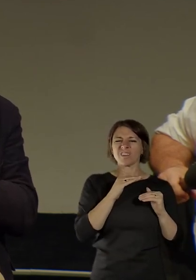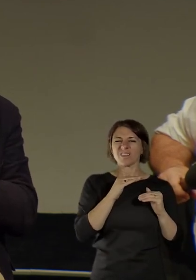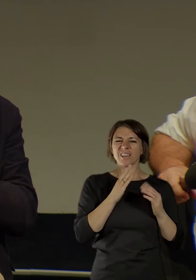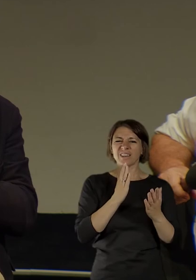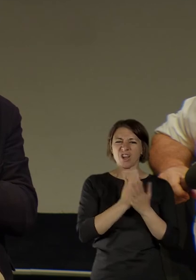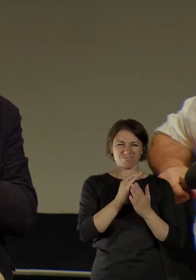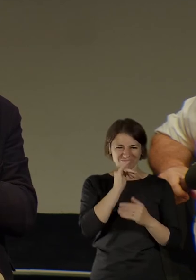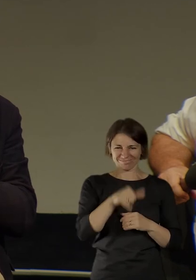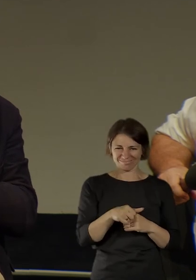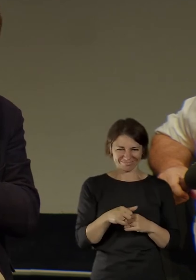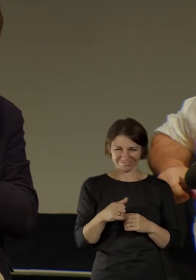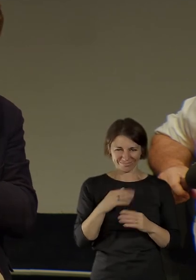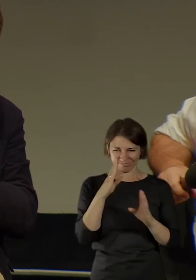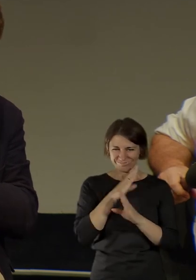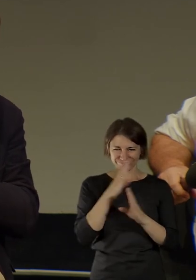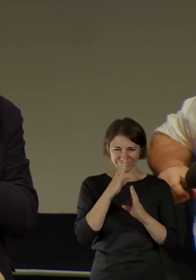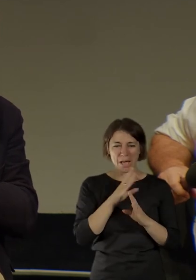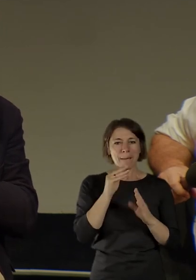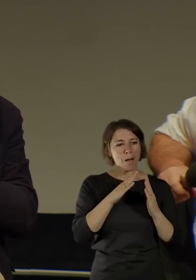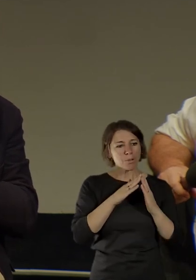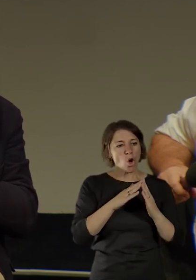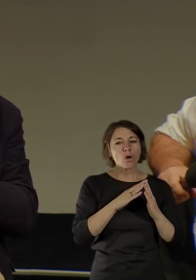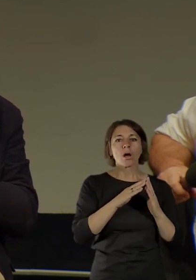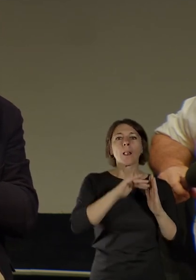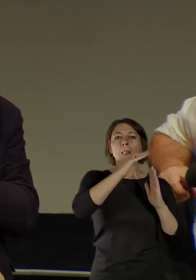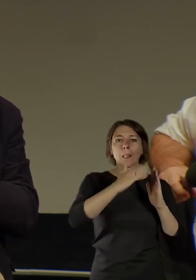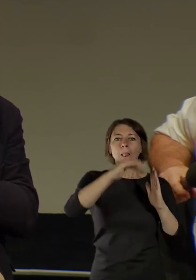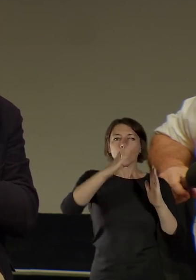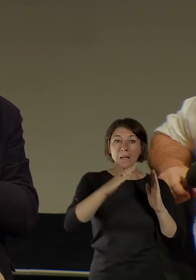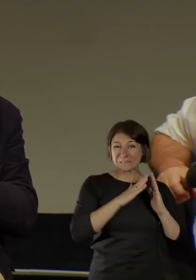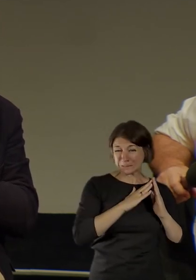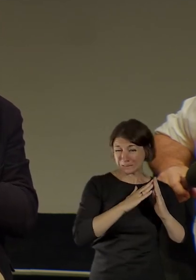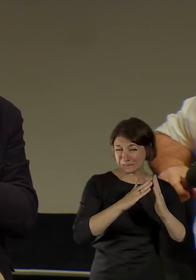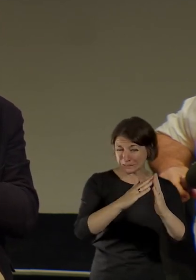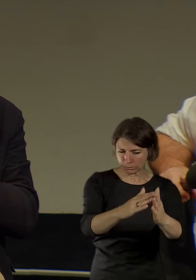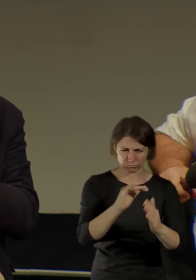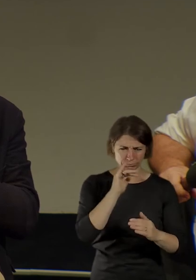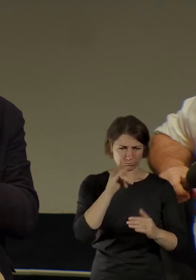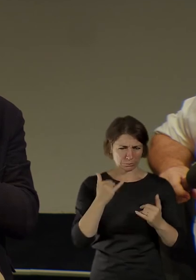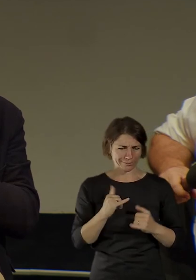že i v rámci těch bloků to různě stoupá, klesá a podobně. Představte si třeba Žižkov.